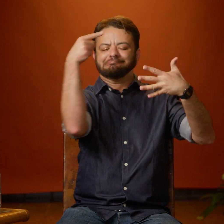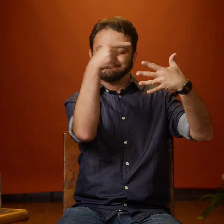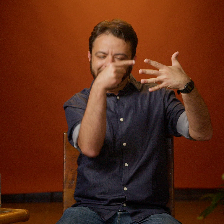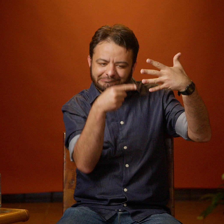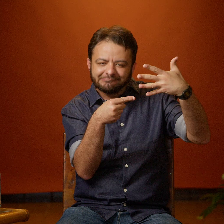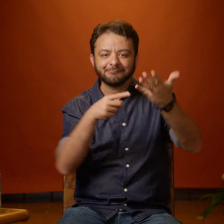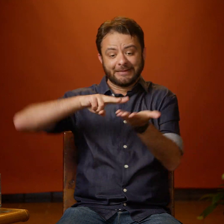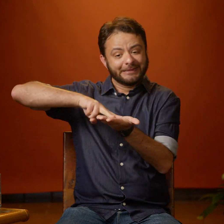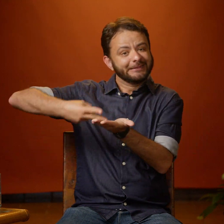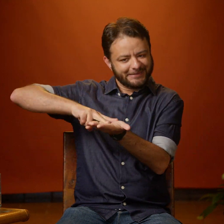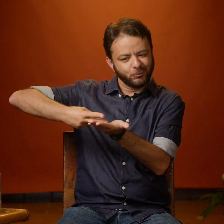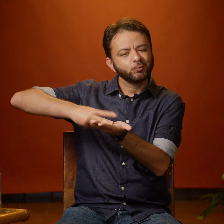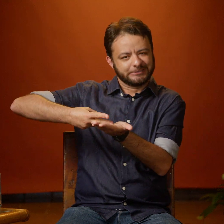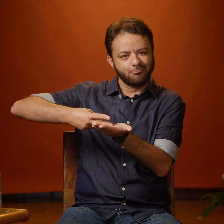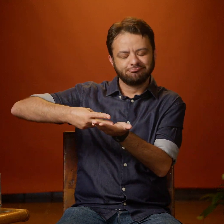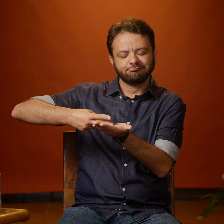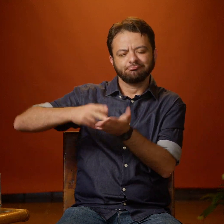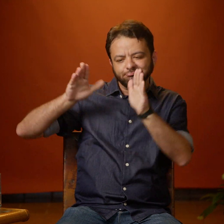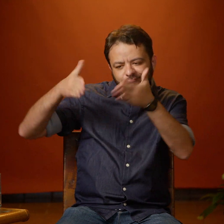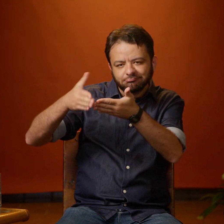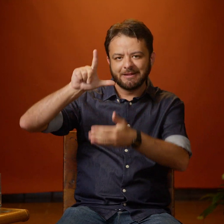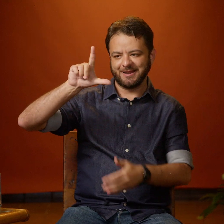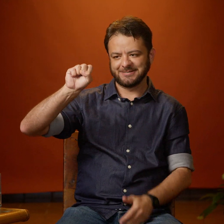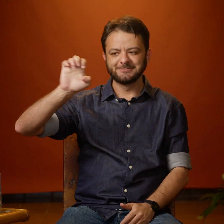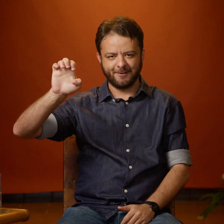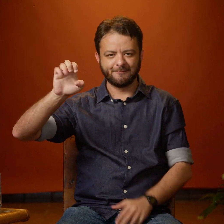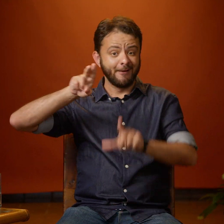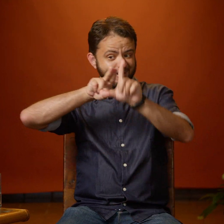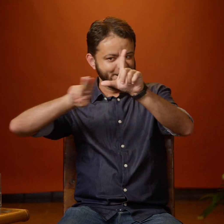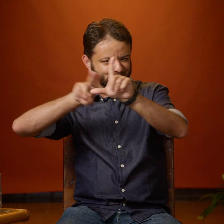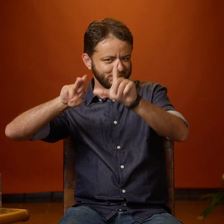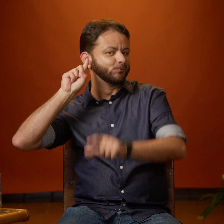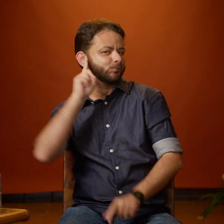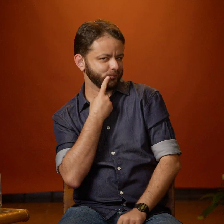Agora, em relação a tradução da LSE, para surdos e ensurdecidos.